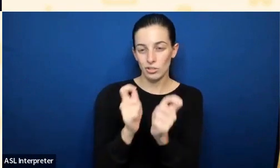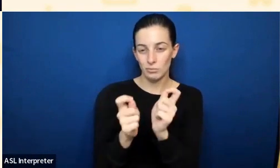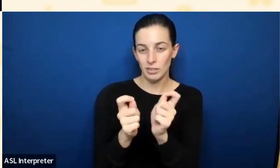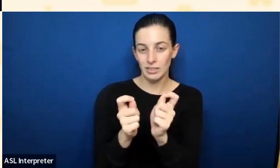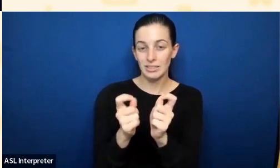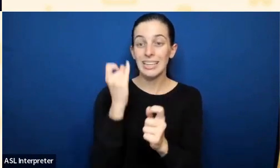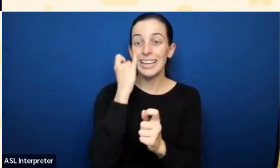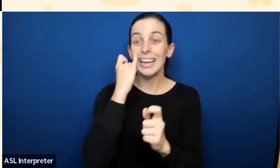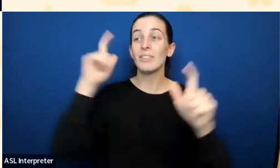en el encabezado muy bien.